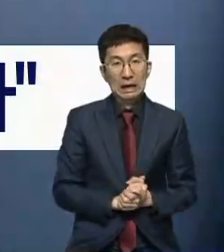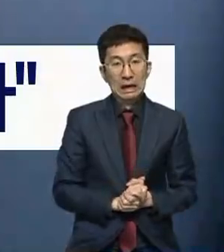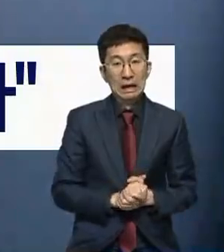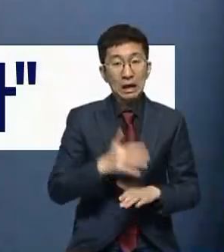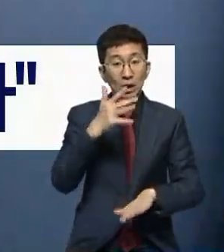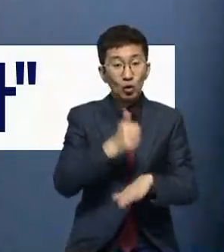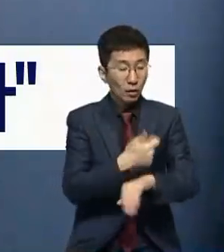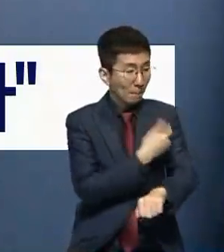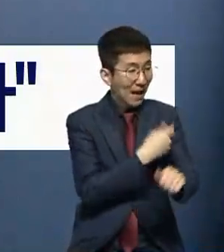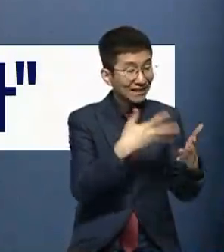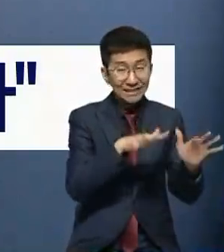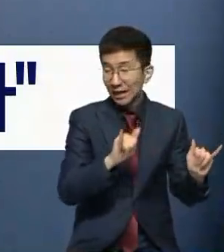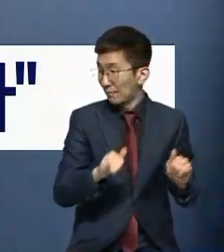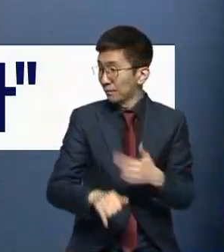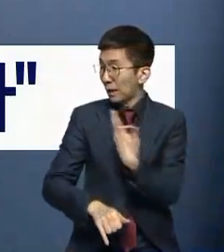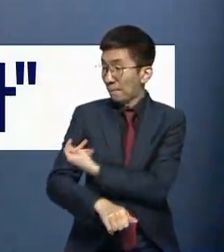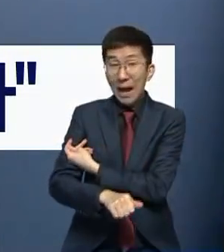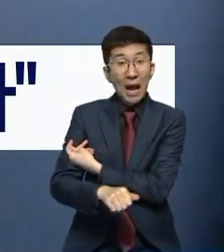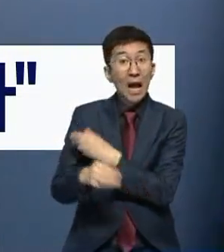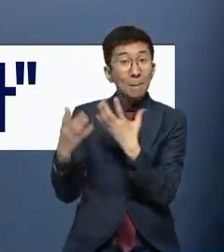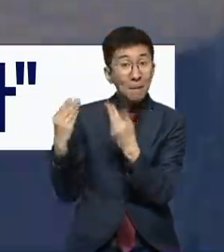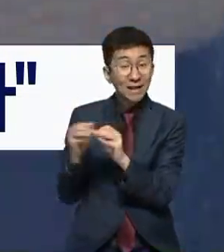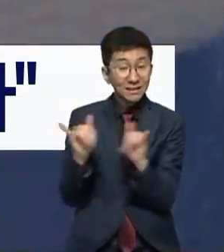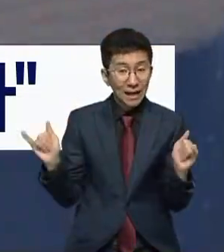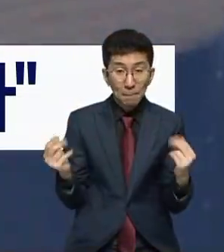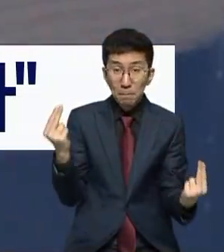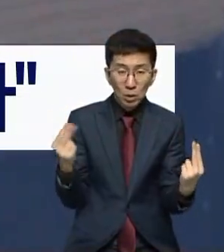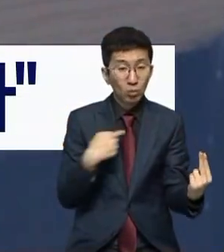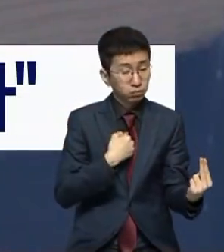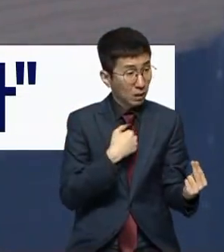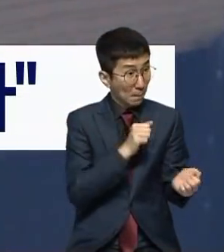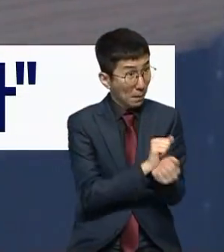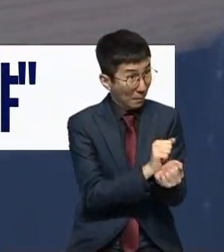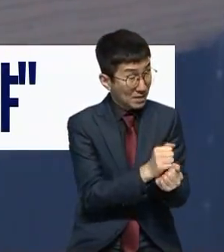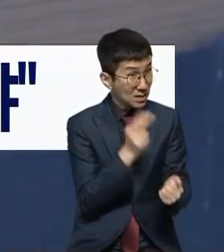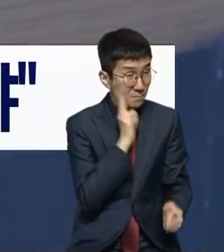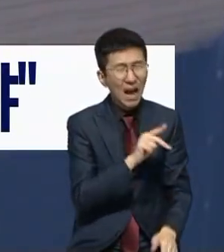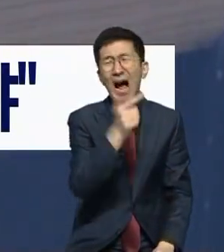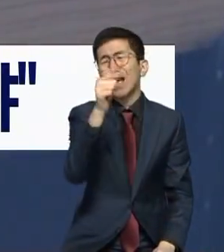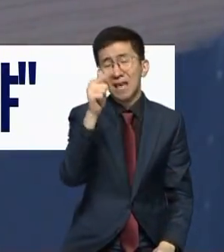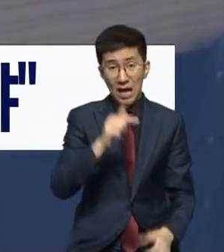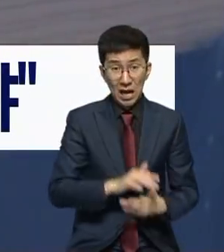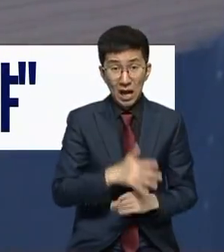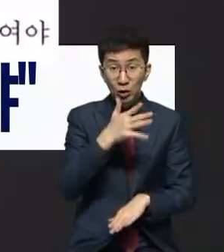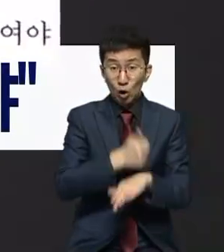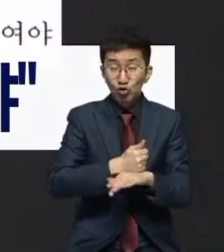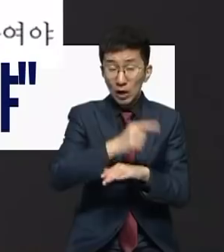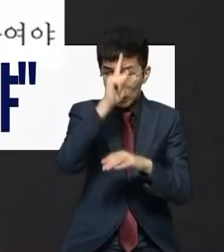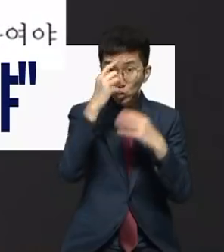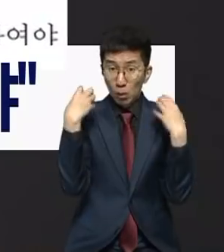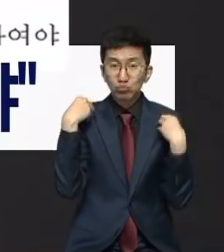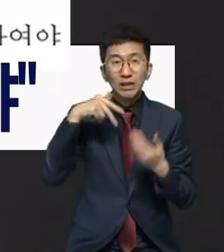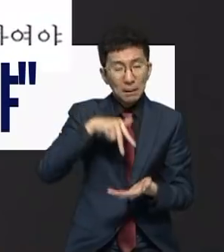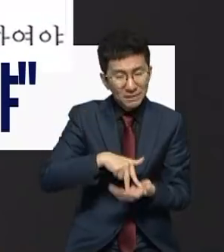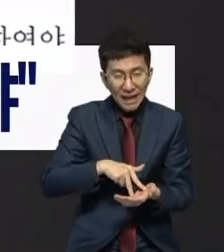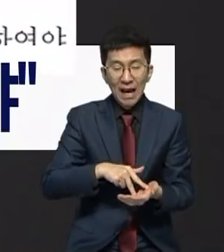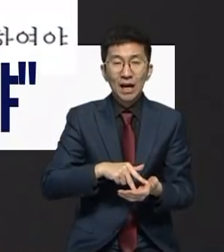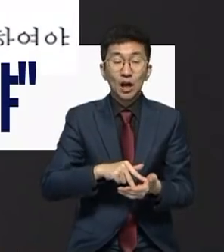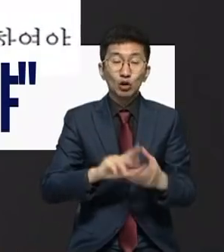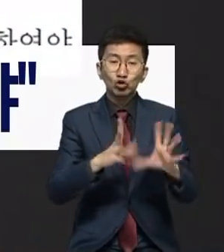재판부는 미접종자가 접종자에 비해 감염을 확산시킬 가능성이 현저히 크지 않다며 정부는 먼저 국민들의 자발적인 백신접종을 유도해 위중증율을 통제해야